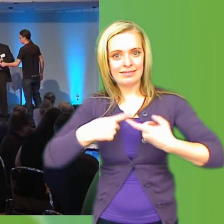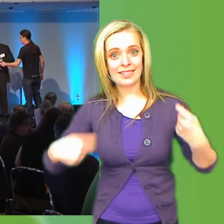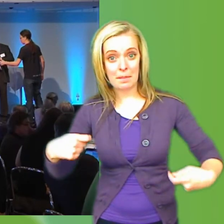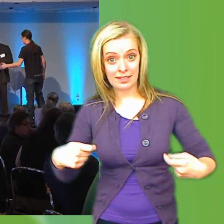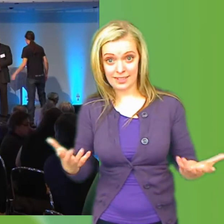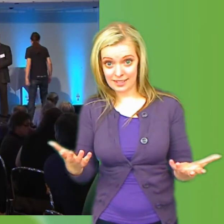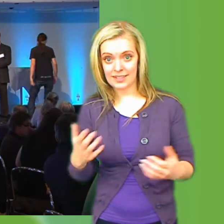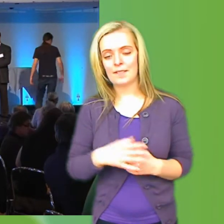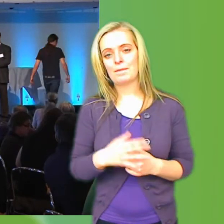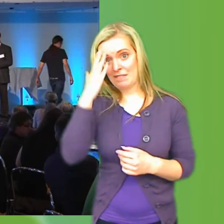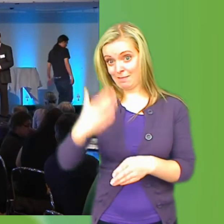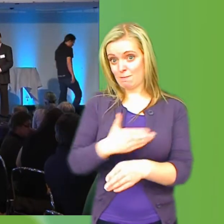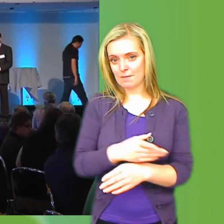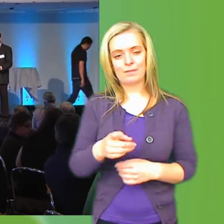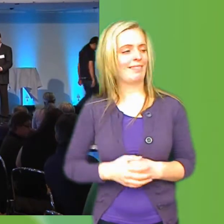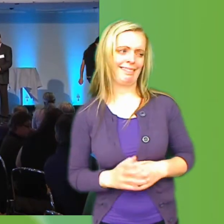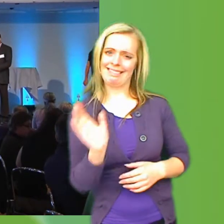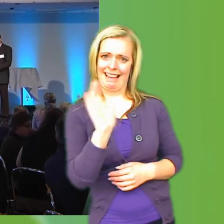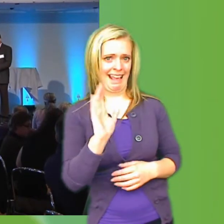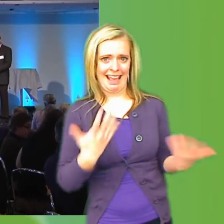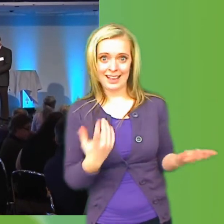Nej... Vilken fråga. Men det är något man hoppas på.